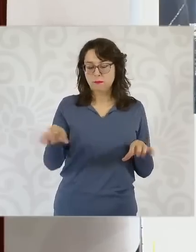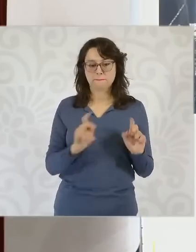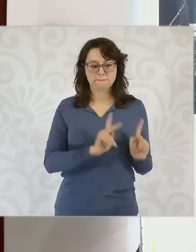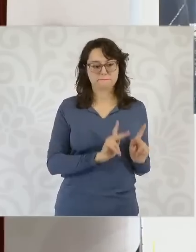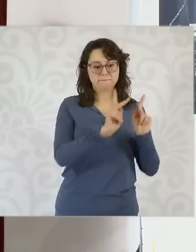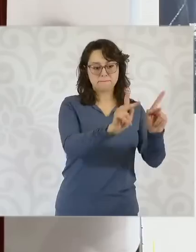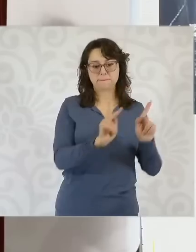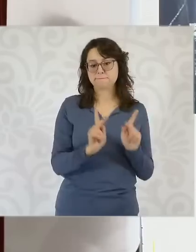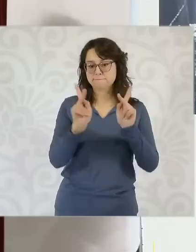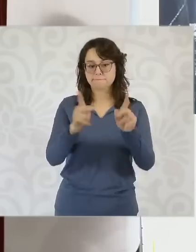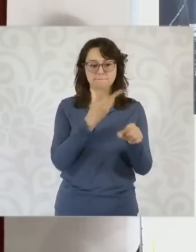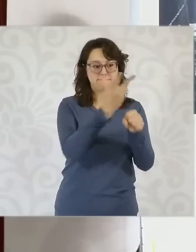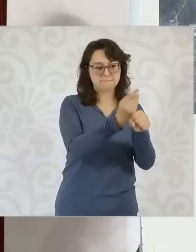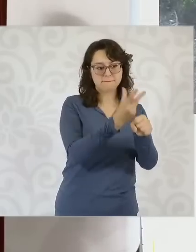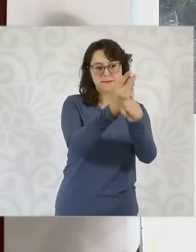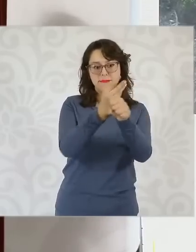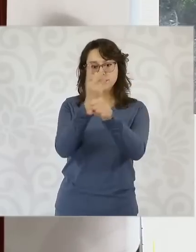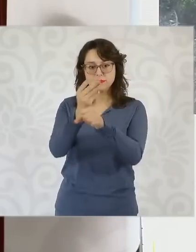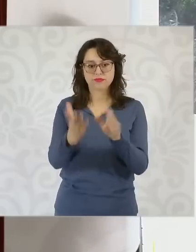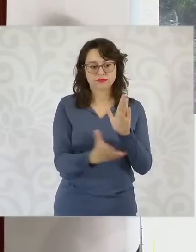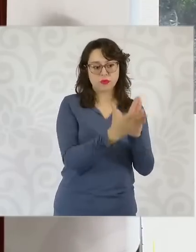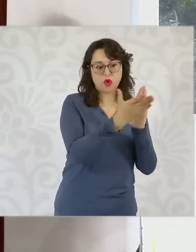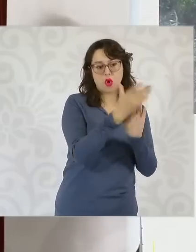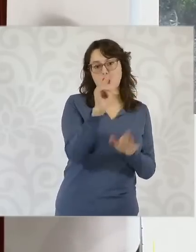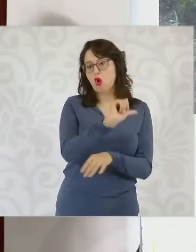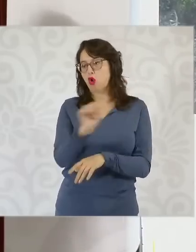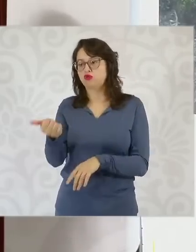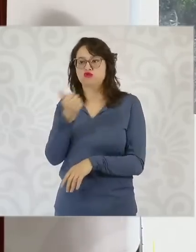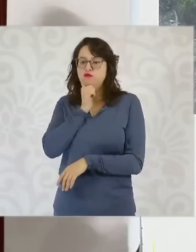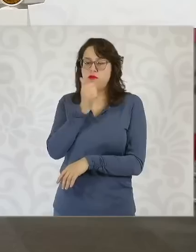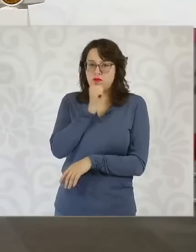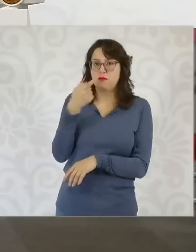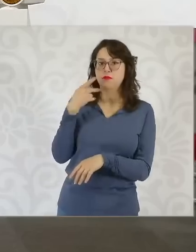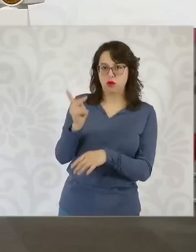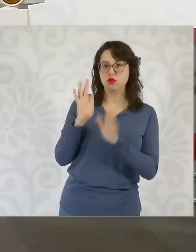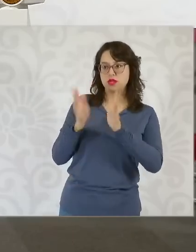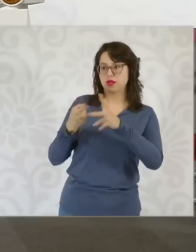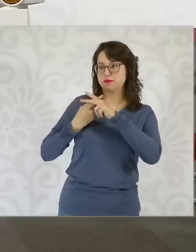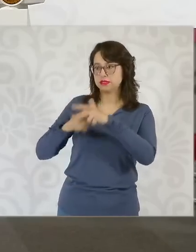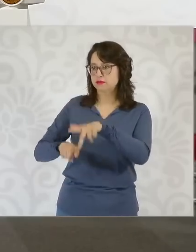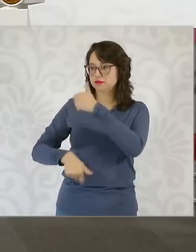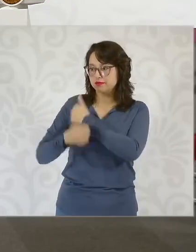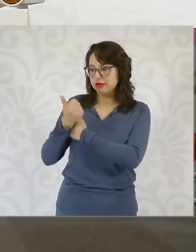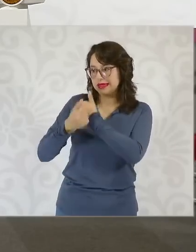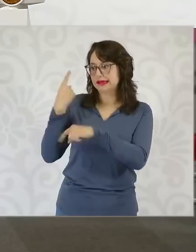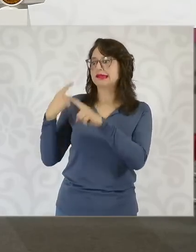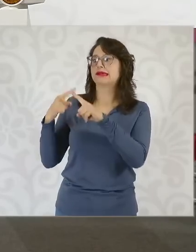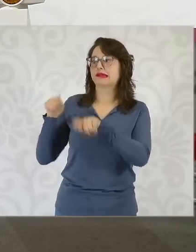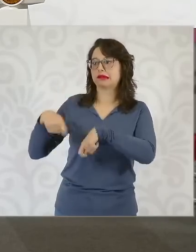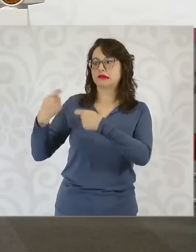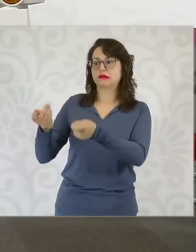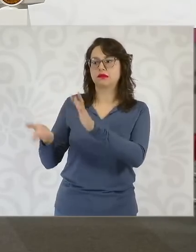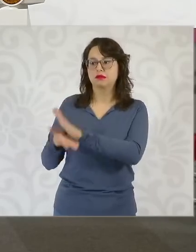demás están en proceso de licitación aquí son puentes en la zona de Acapulco estos cuatro el